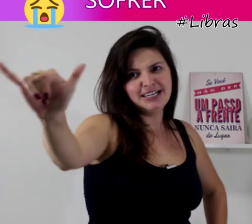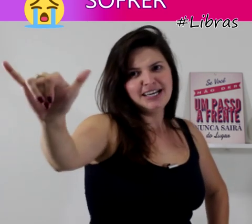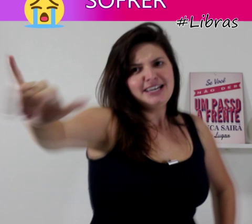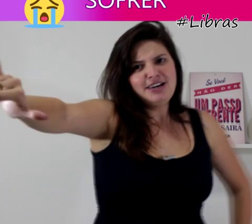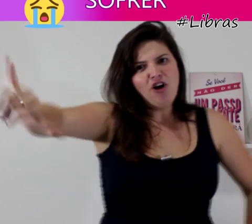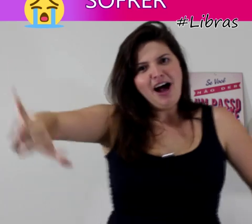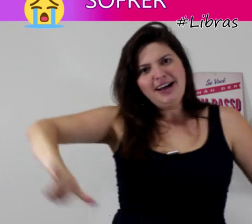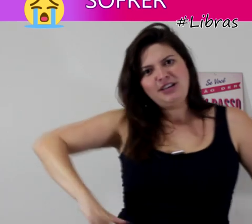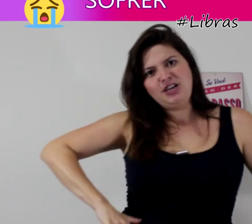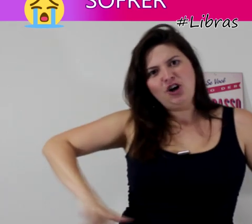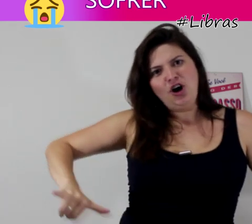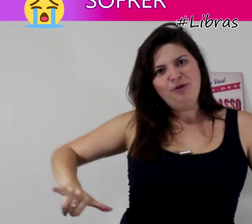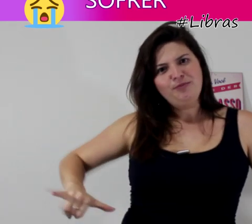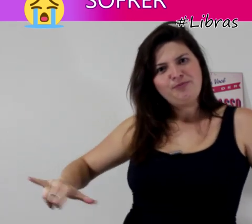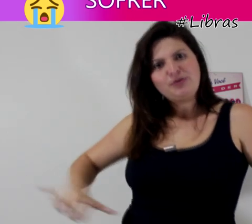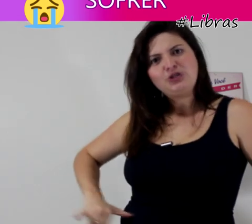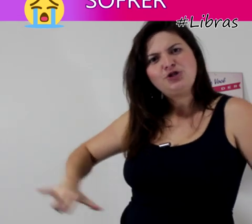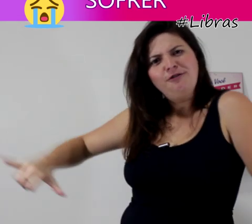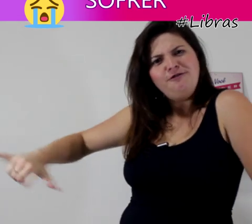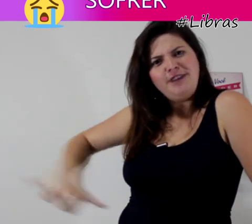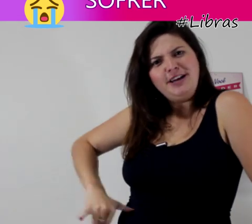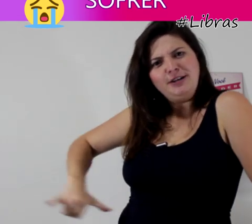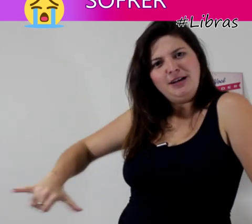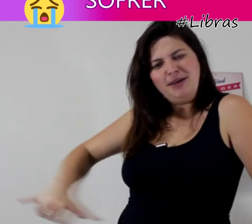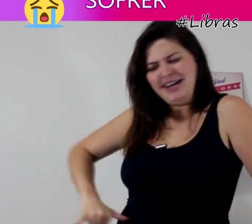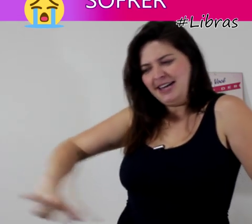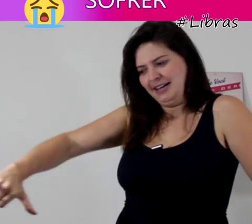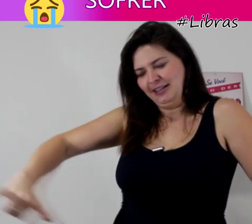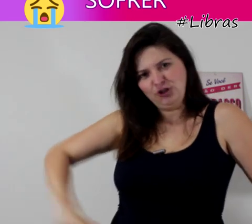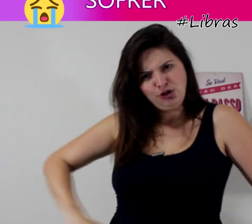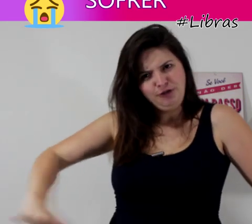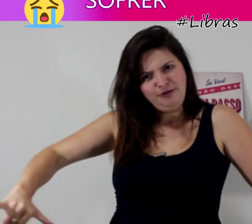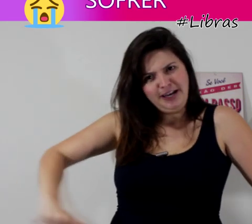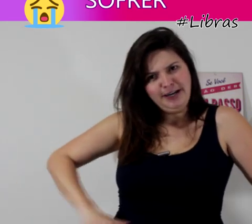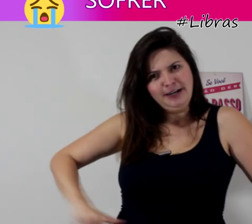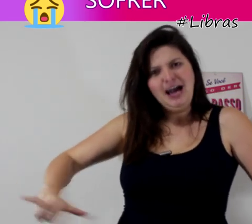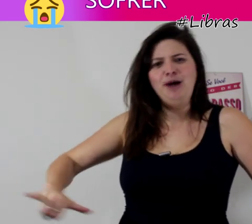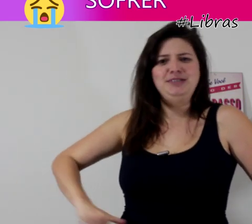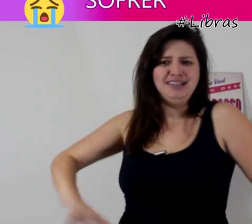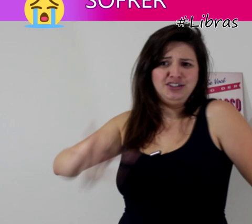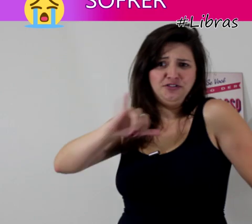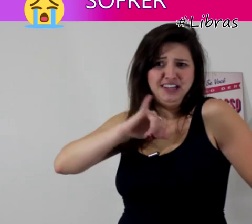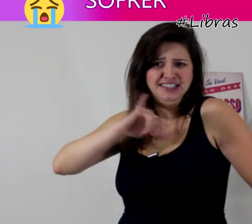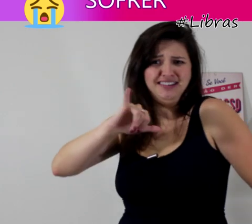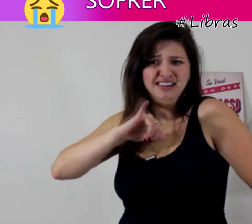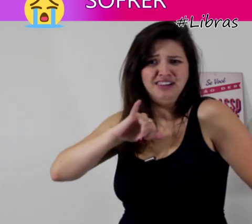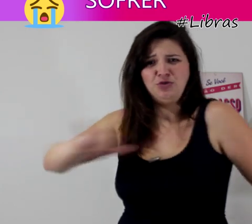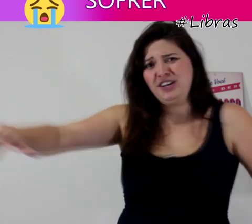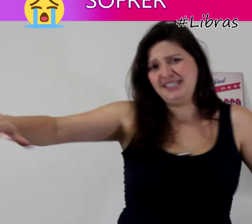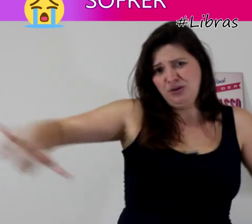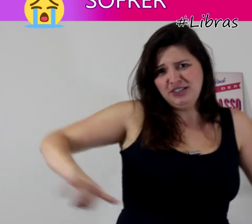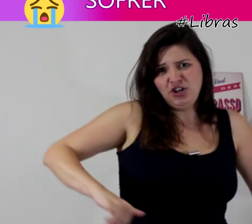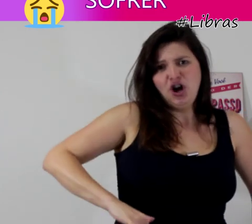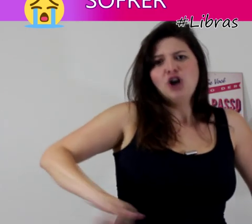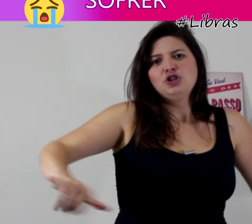e ó, aqui ó... sofrer apesar que a sofrência é aqui no coração... mas ó